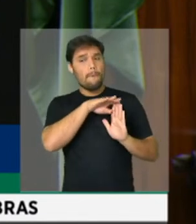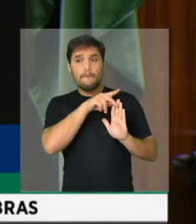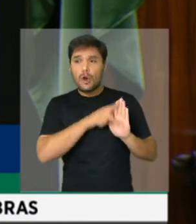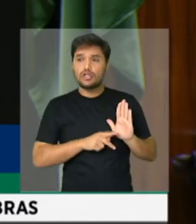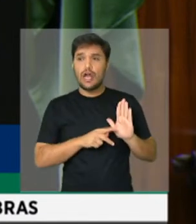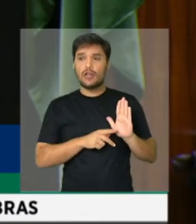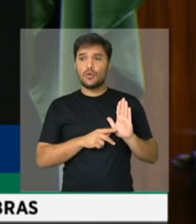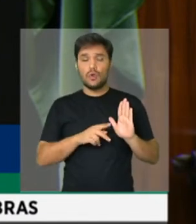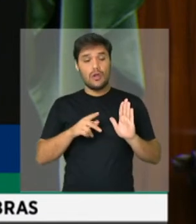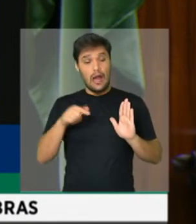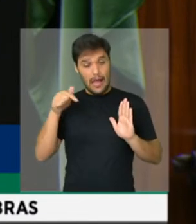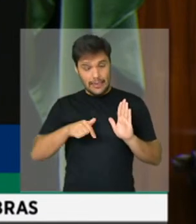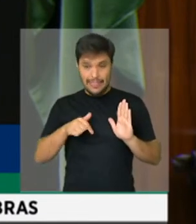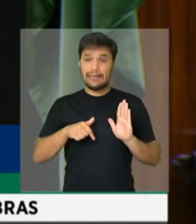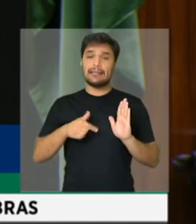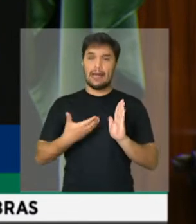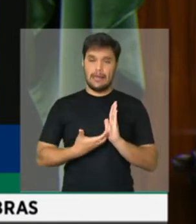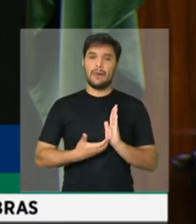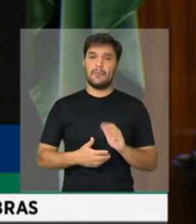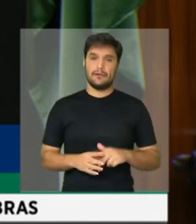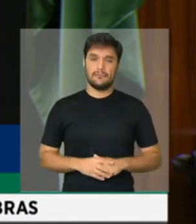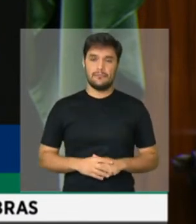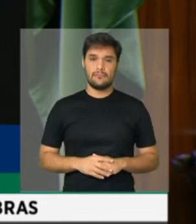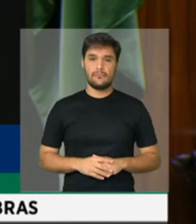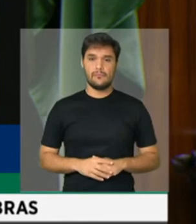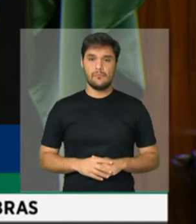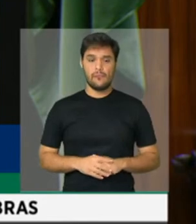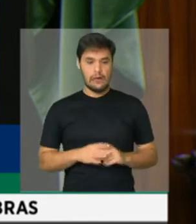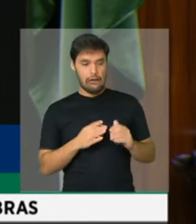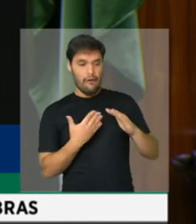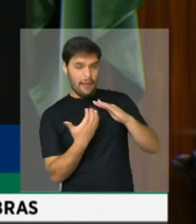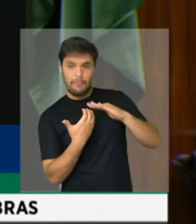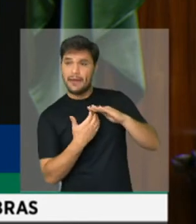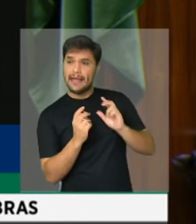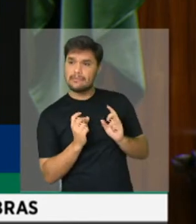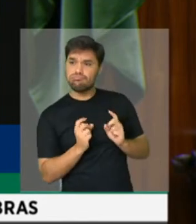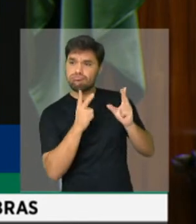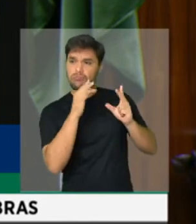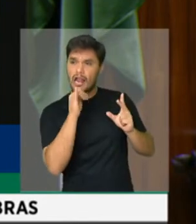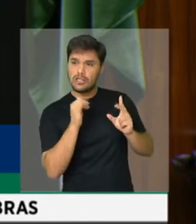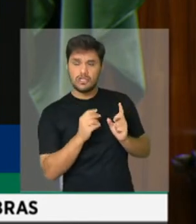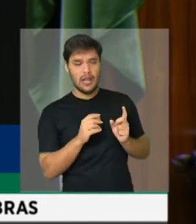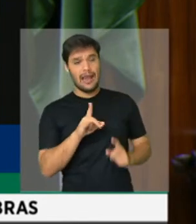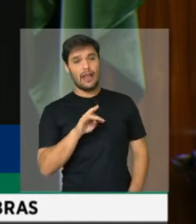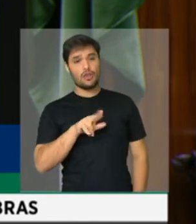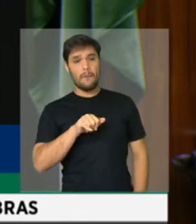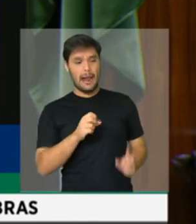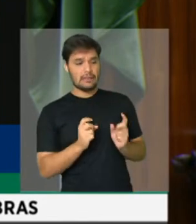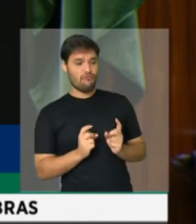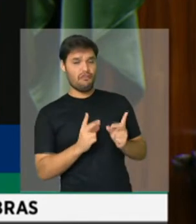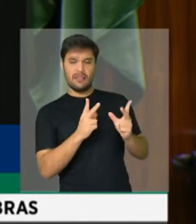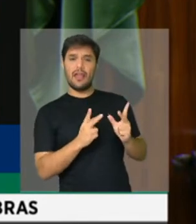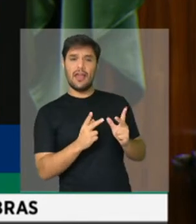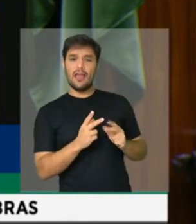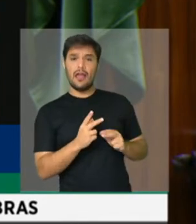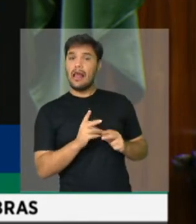AQUILO QUE DEFENDEU. ENGANOU... É UM GOVERNO DA "FAKE NEWS." DA MENTIRA... INCLUSIVE... NO PROGRAMA E NO